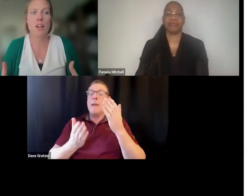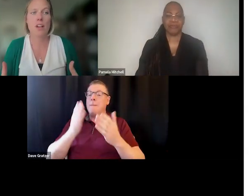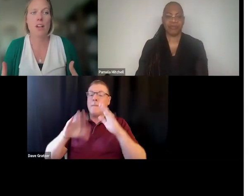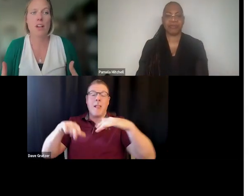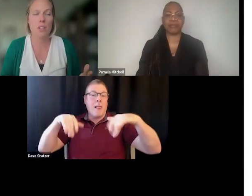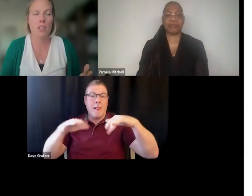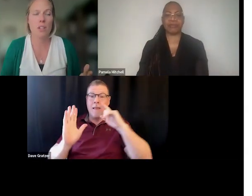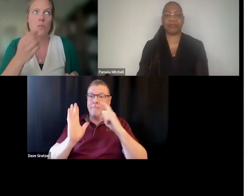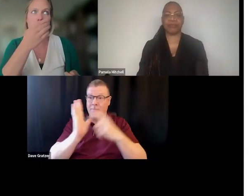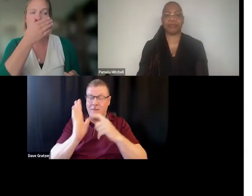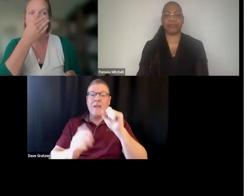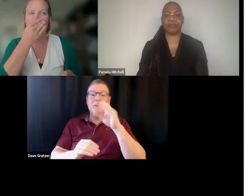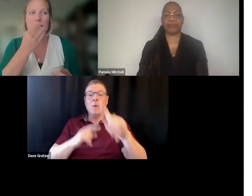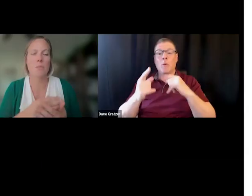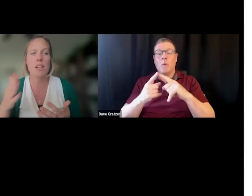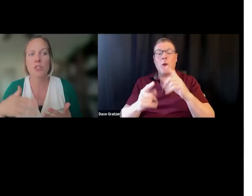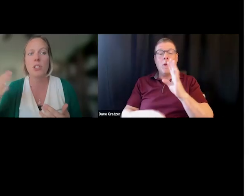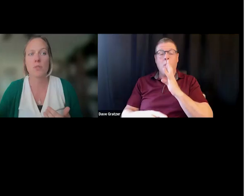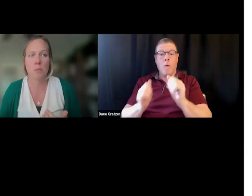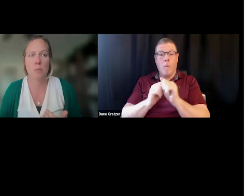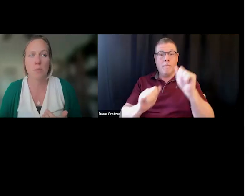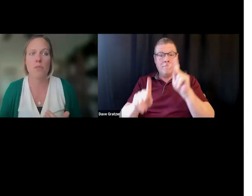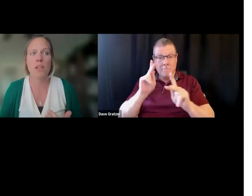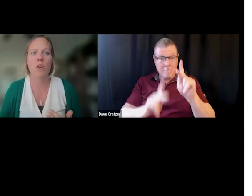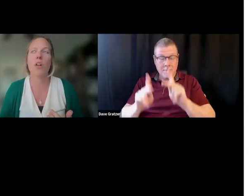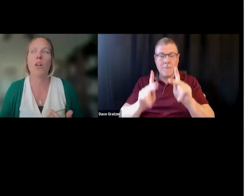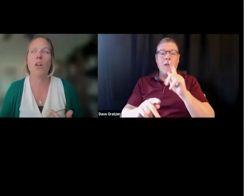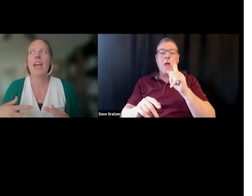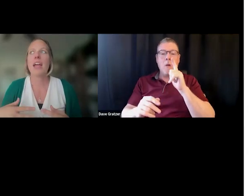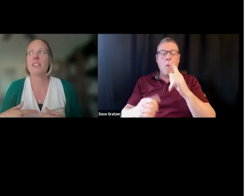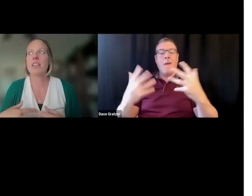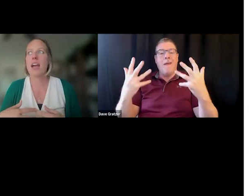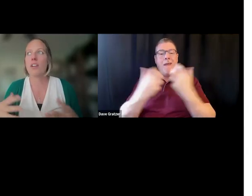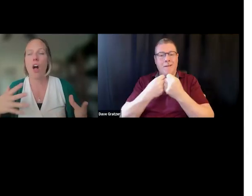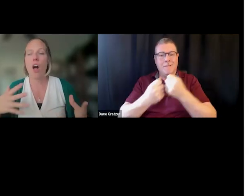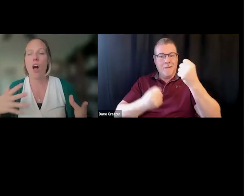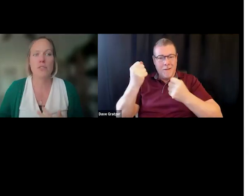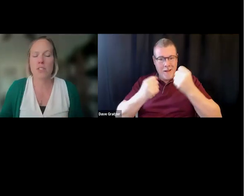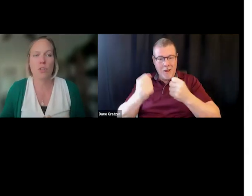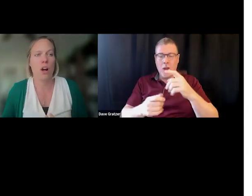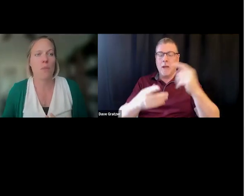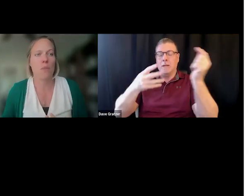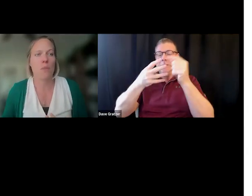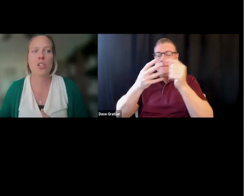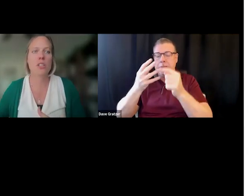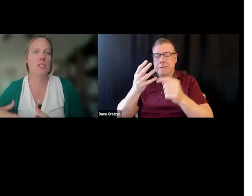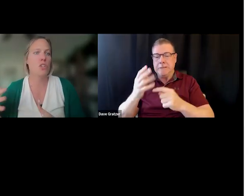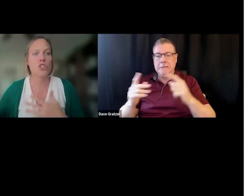Trabajé con una persona que era un peatón que fue atropellado por un vehículo motorizado, y él tenía muchas complicaciones físicas,